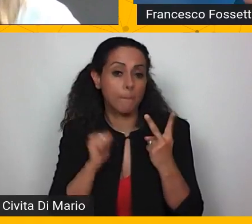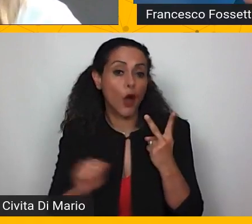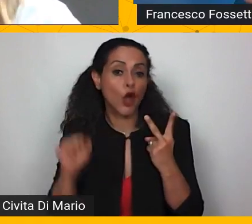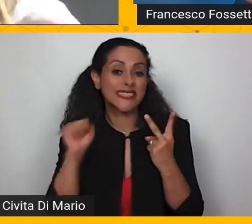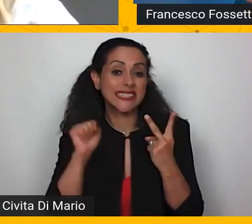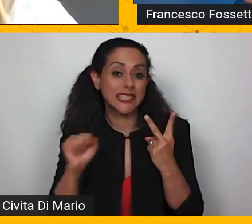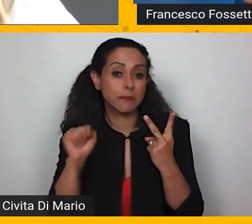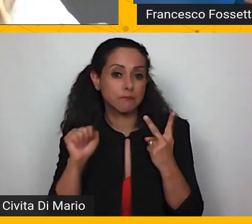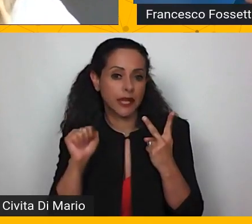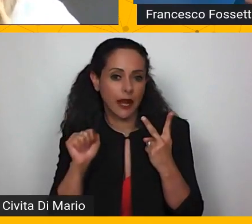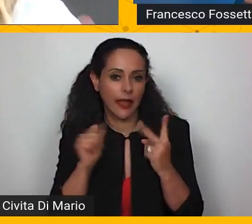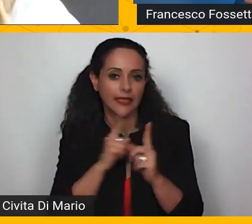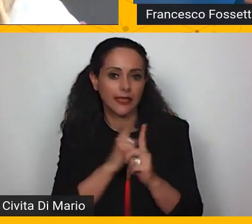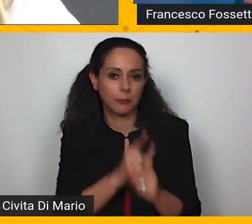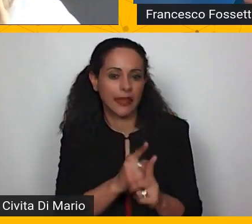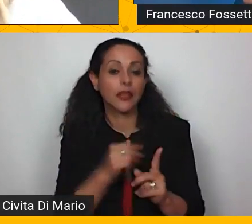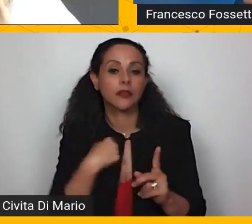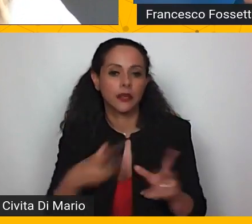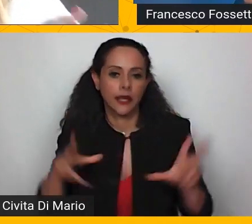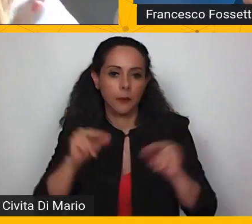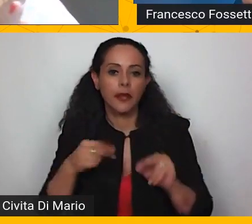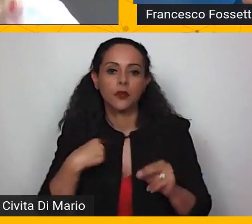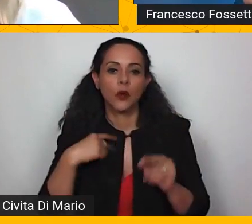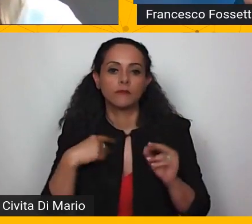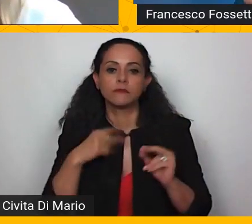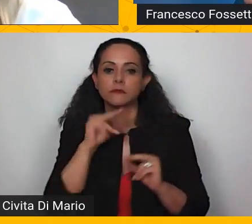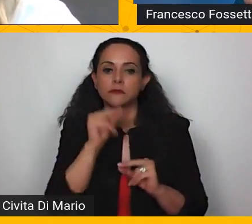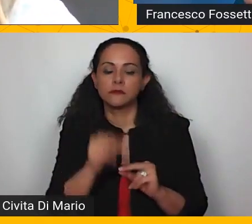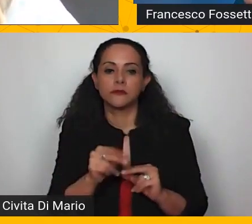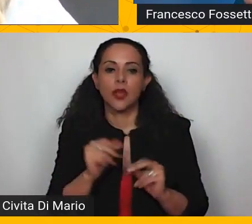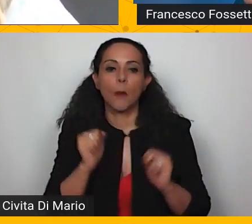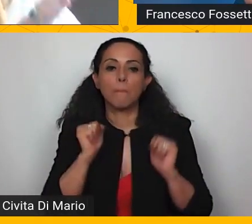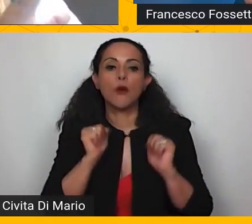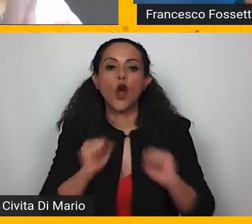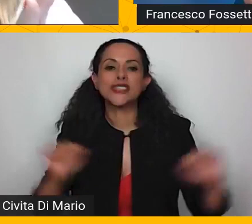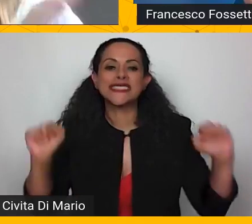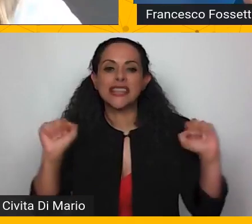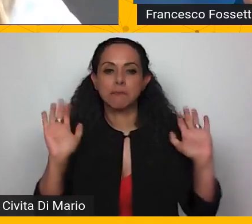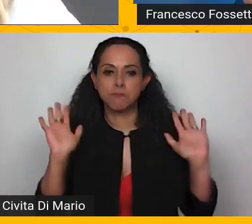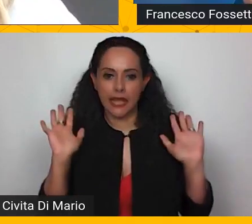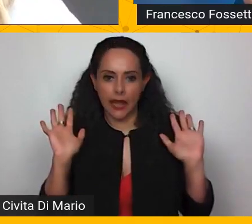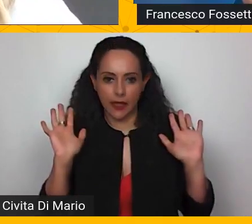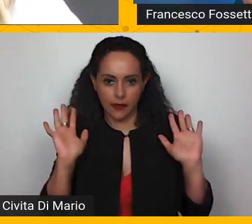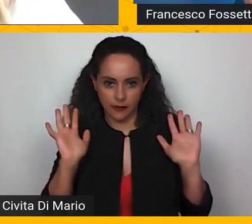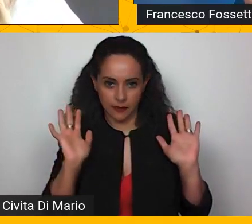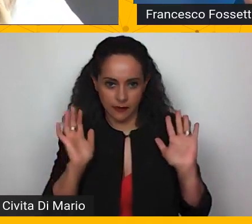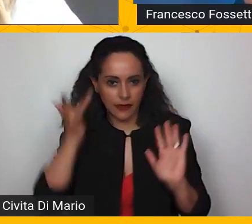sempre il possibile perché non